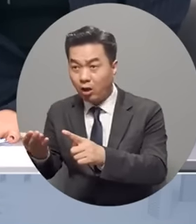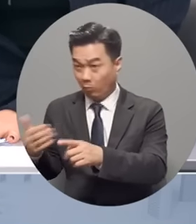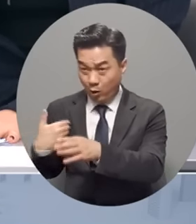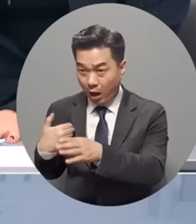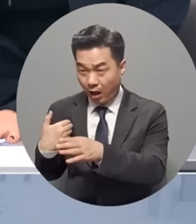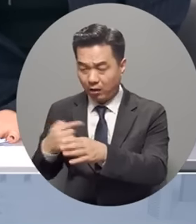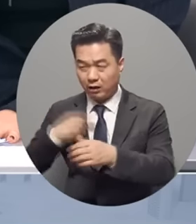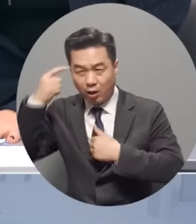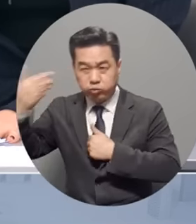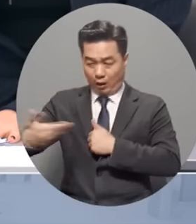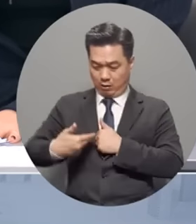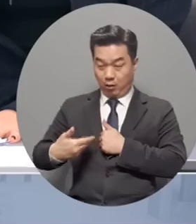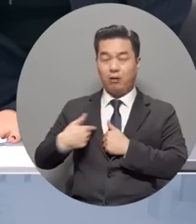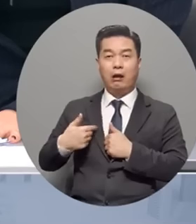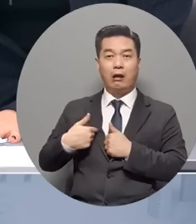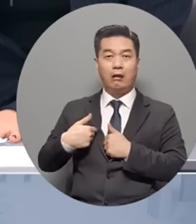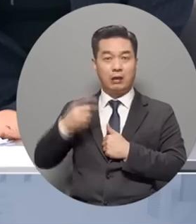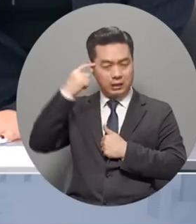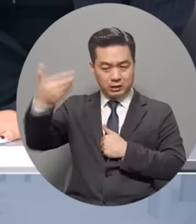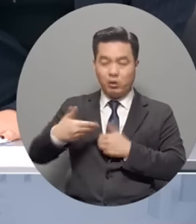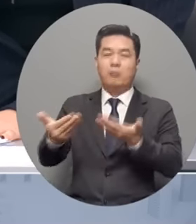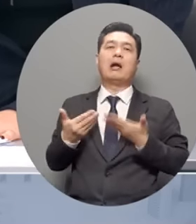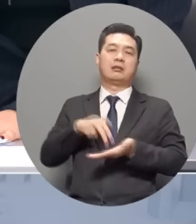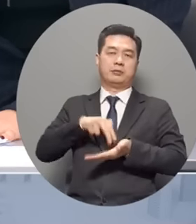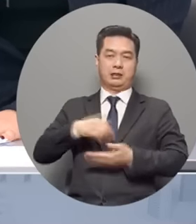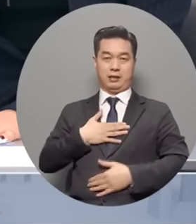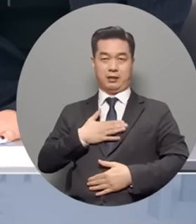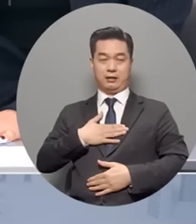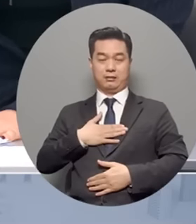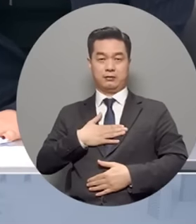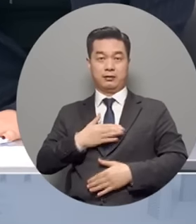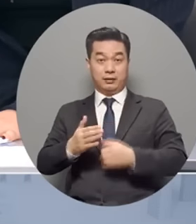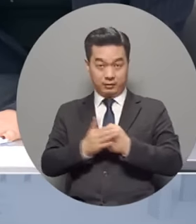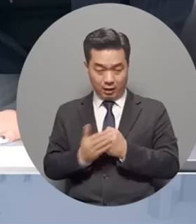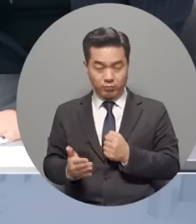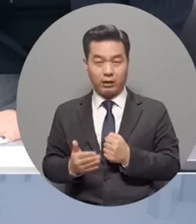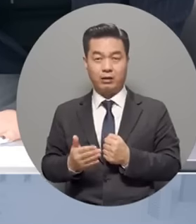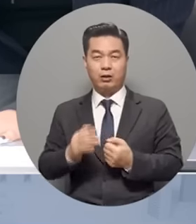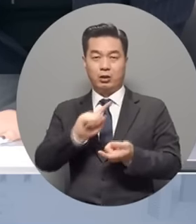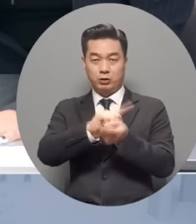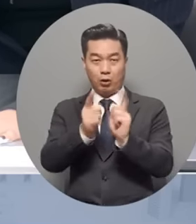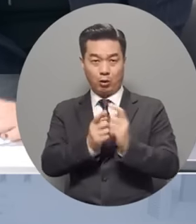기자들 사이에서는 뭐라고 하느냐, 의원들사이에 뭐라고 하느냐를 거꾸로 물어봤다는 거네요. (기자) 그렇죠.